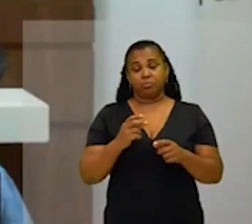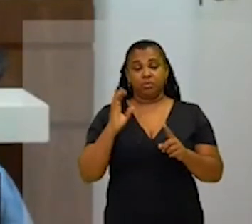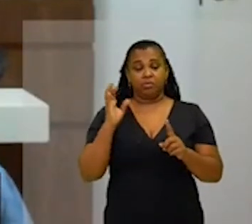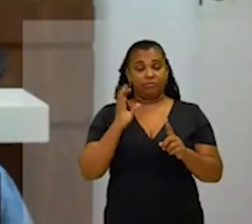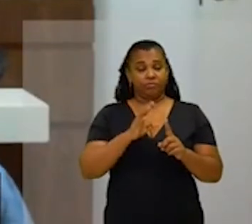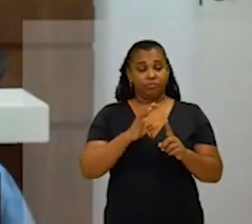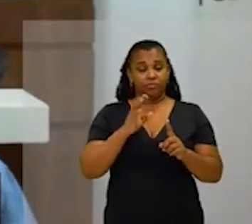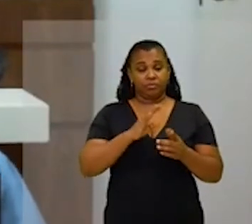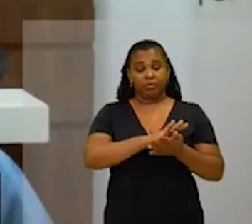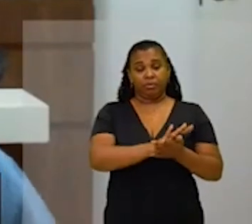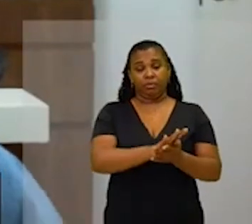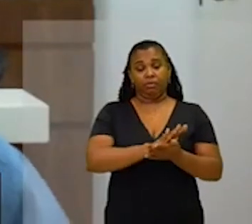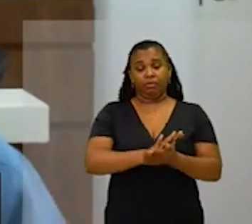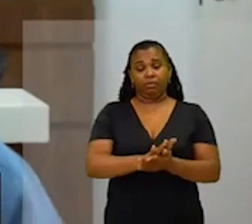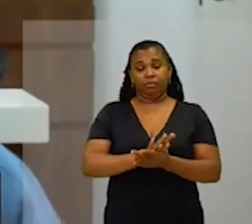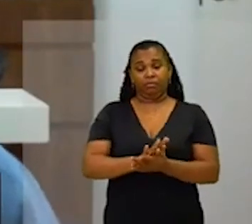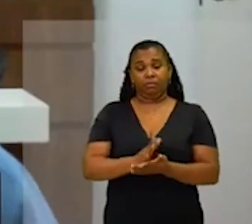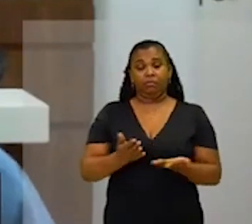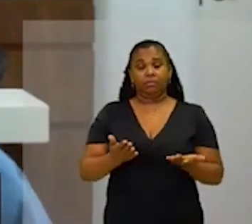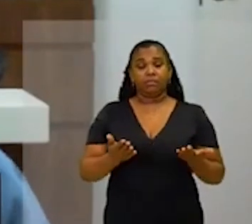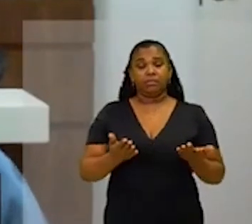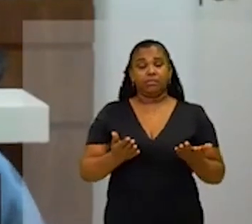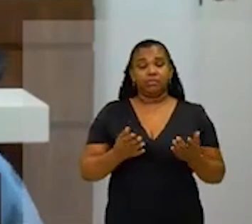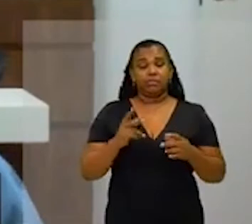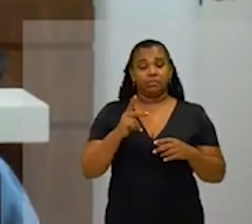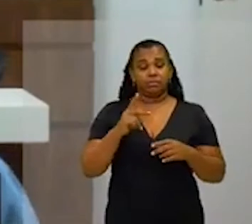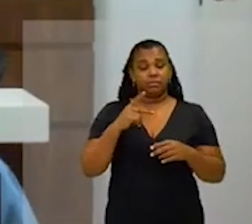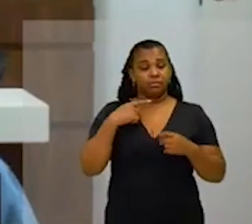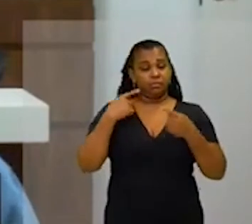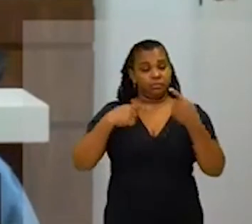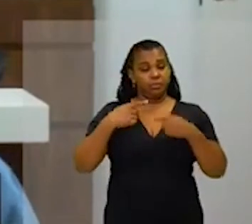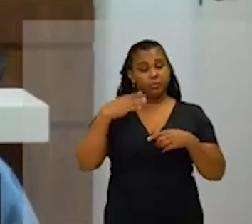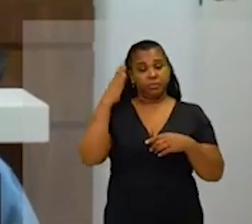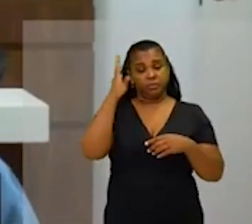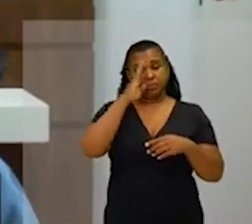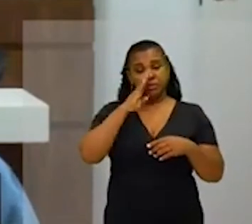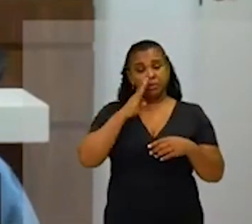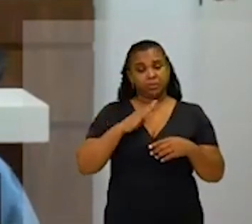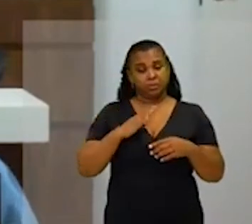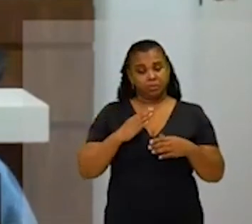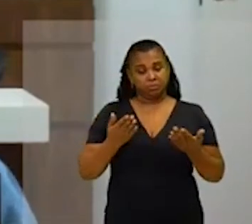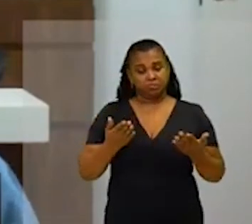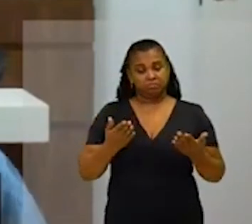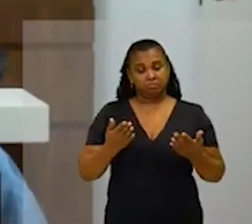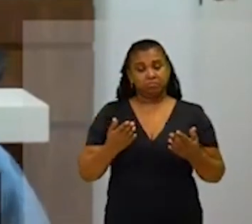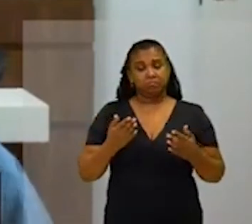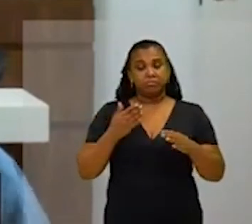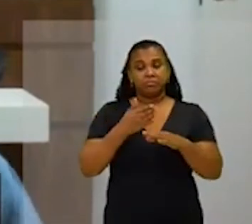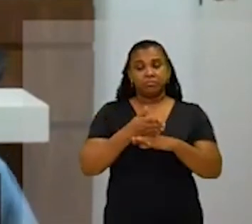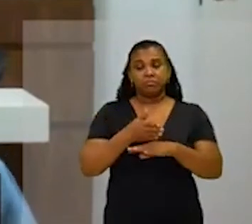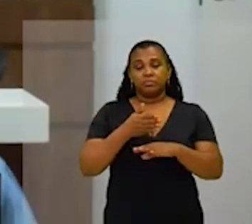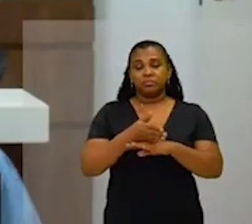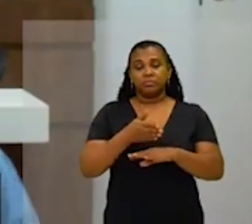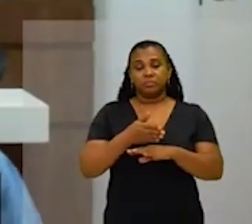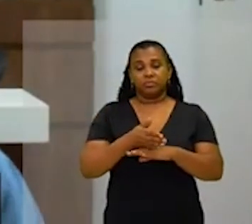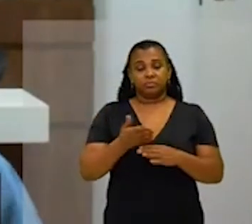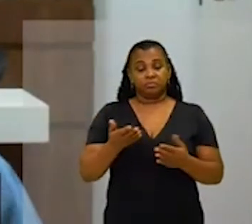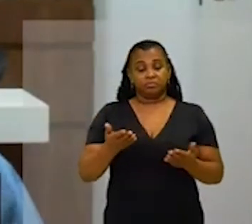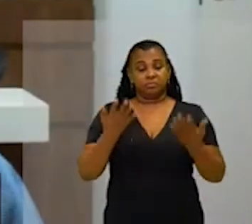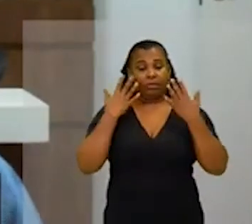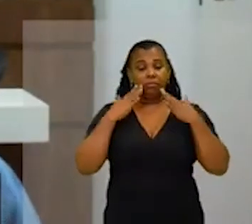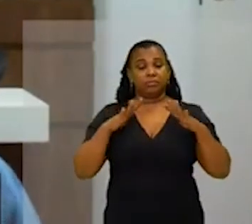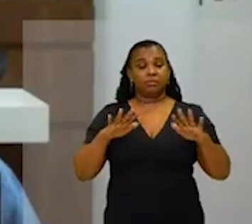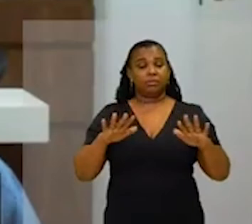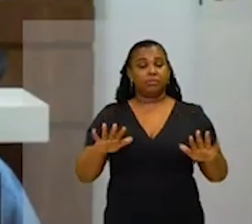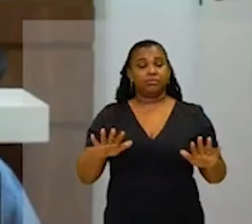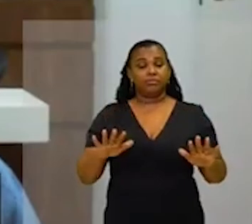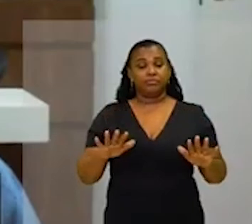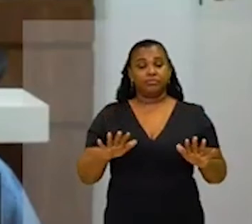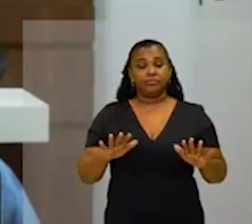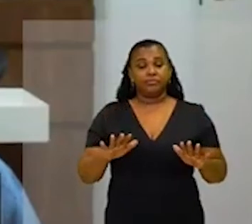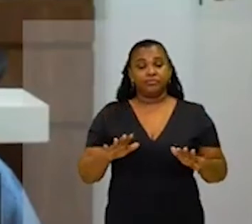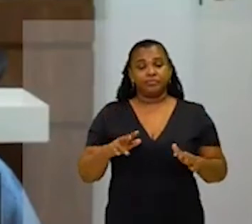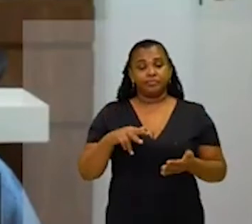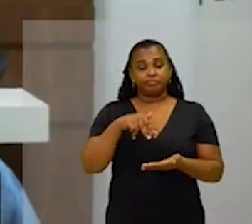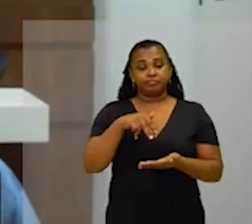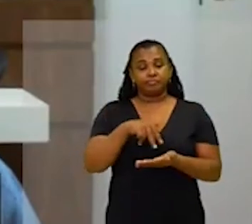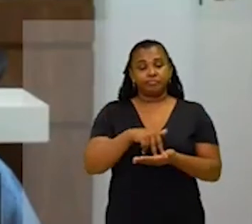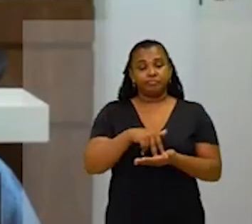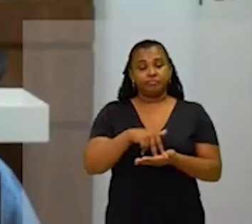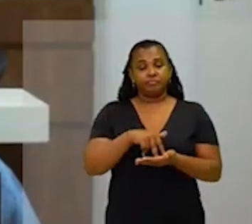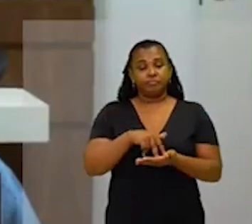compareciam com perfeita naturalidade e comparece no arquivo o Cléber nossa alma